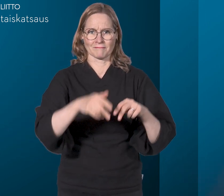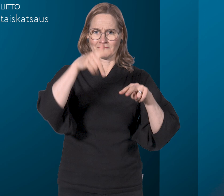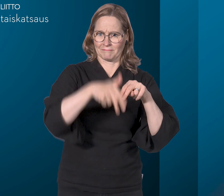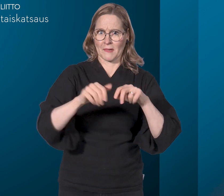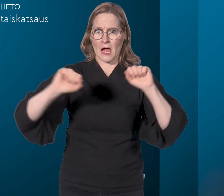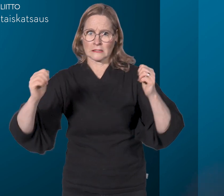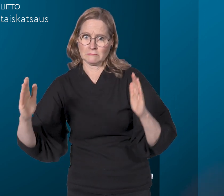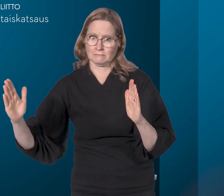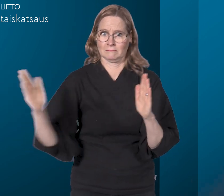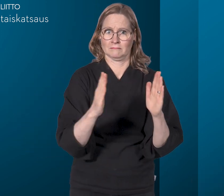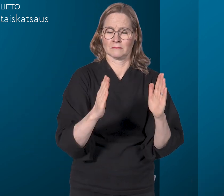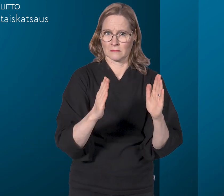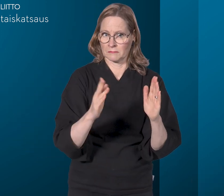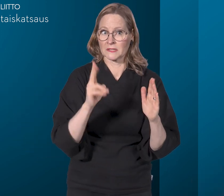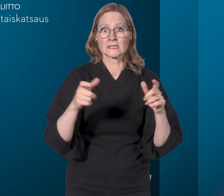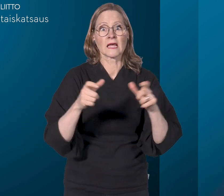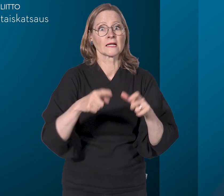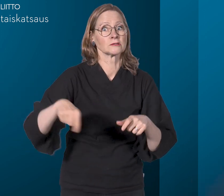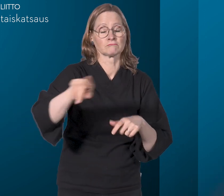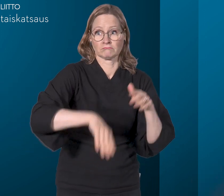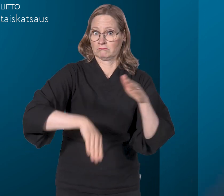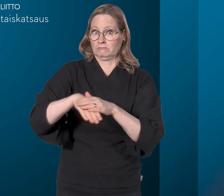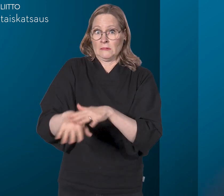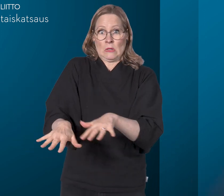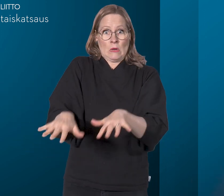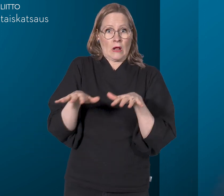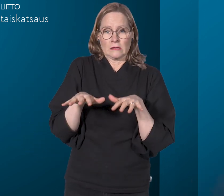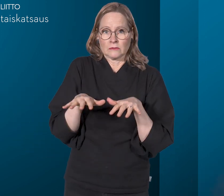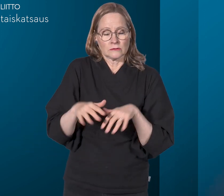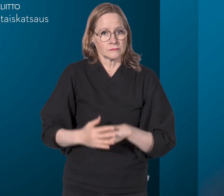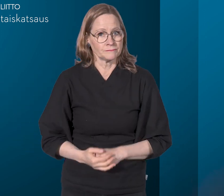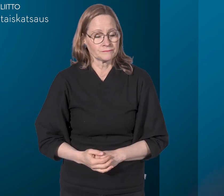Leikkausten aikaistaminen on tullut järjestöille täytenä yllätyksenä.